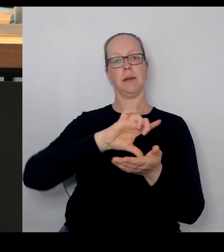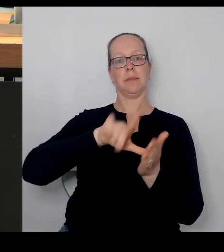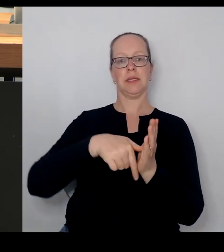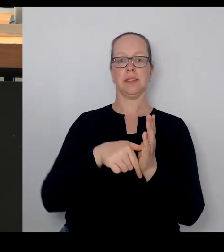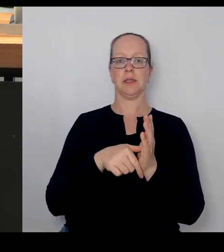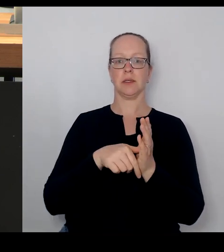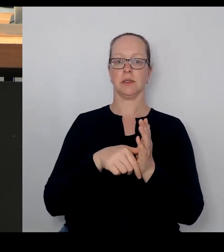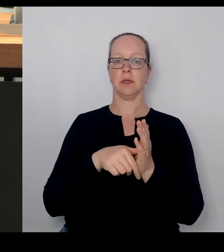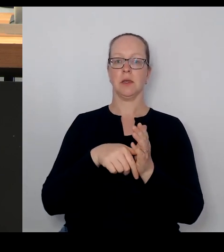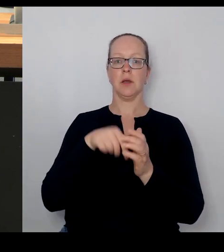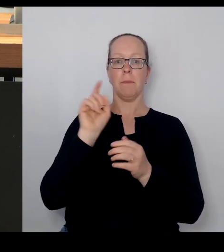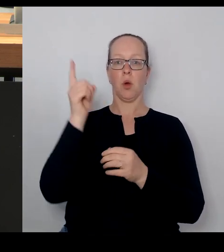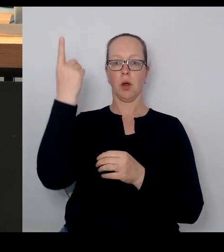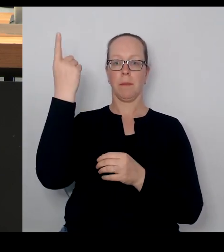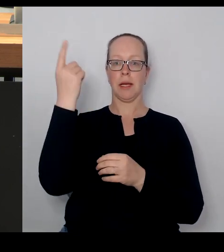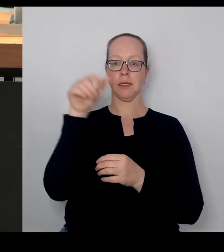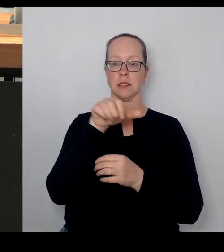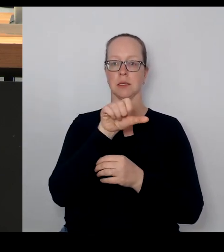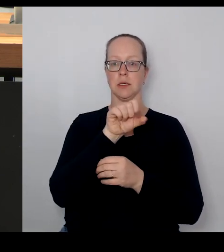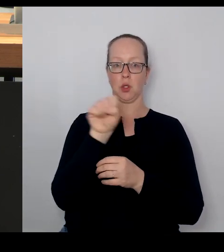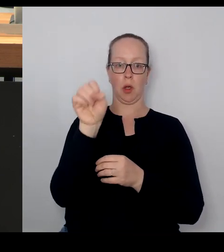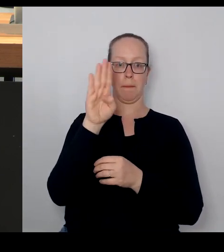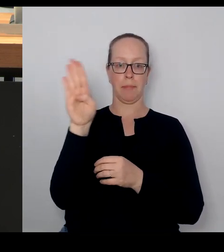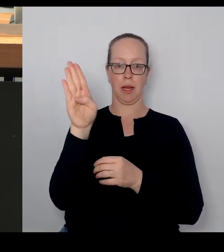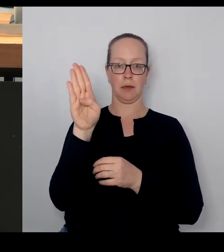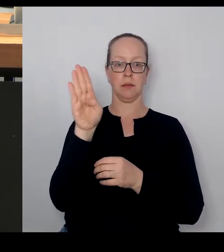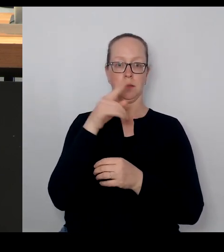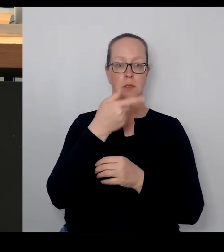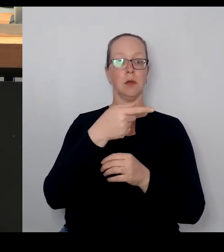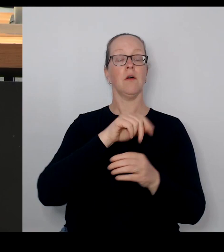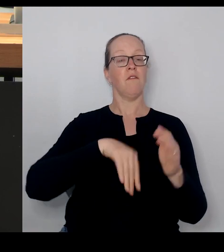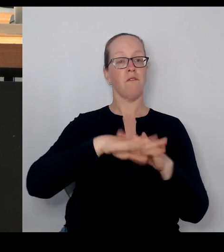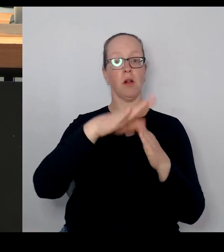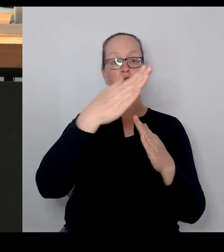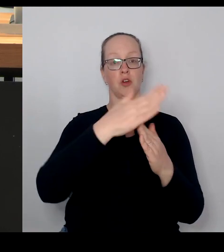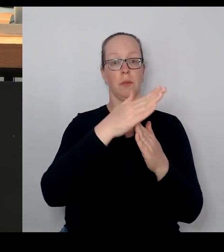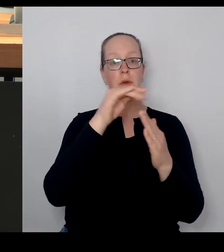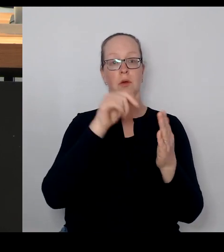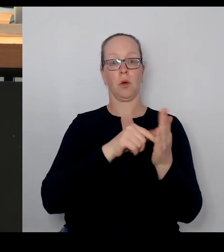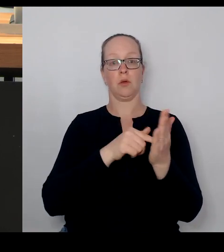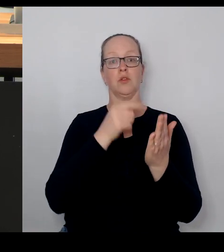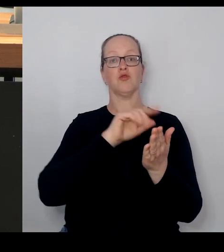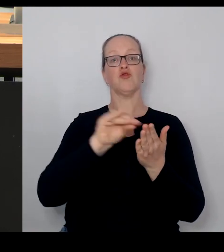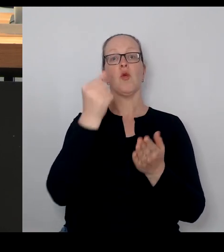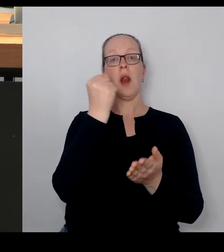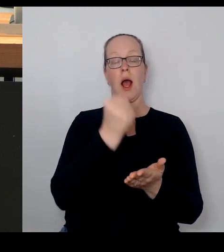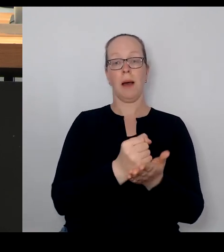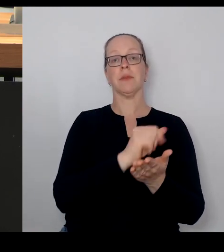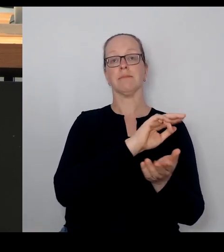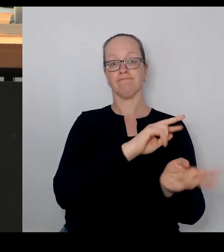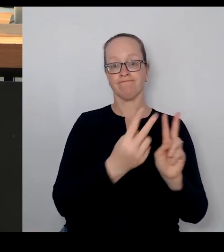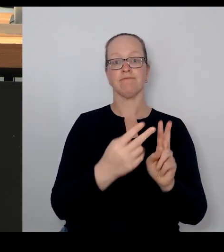CDU Hand gefallen ist. Das ist alles nicht schön, aber die Hauptverantwortung trägt natürlich der Senat, denn es gibt immer noch genug Bezirke, die